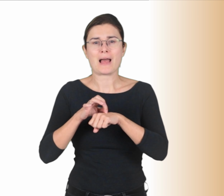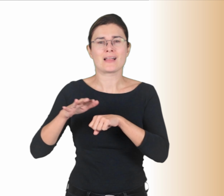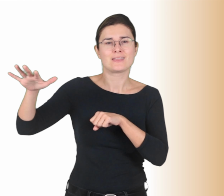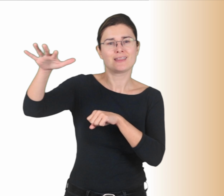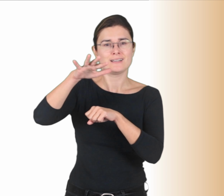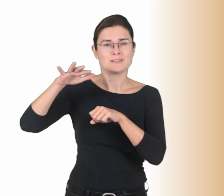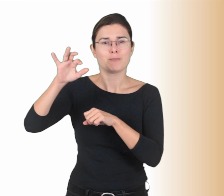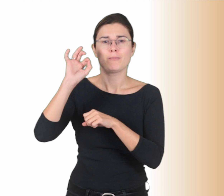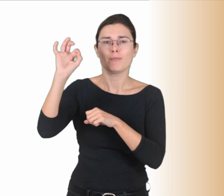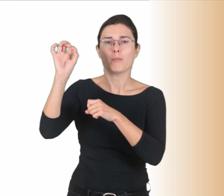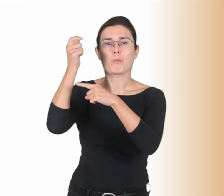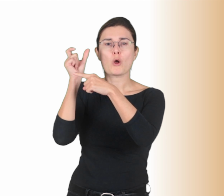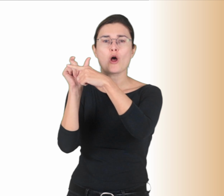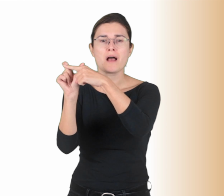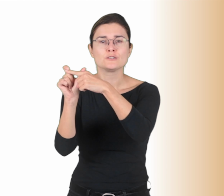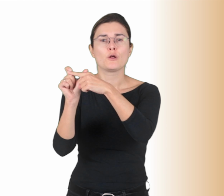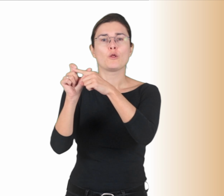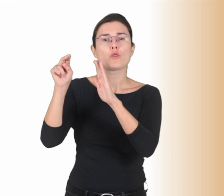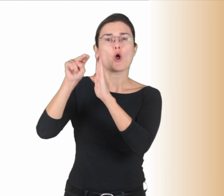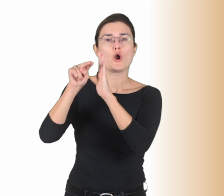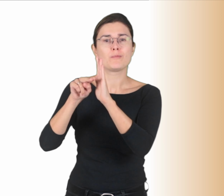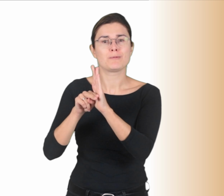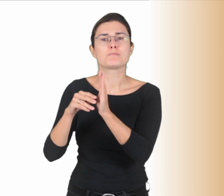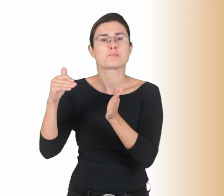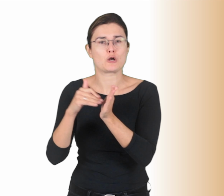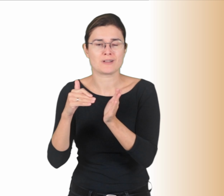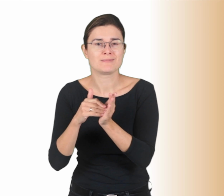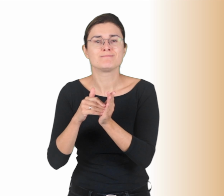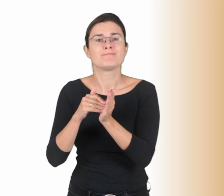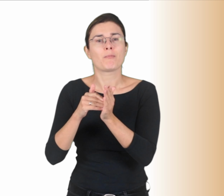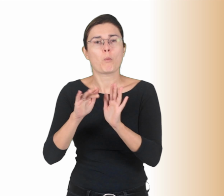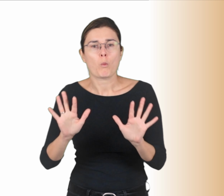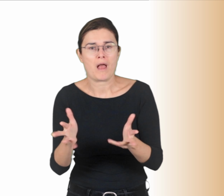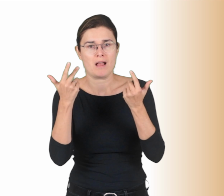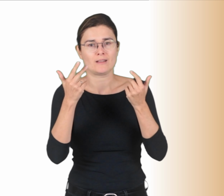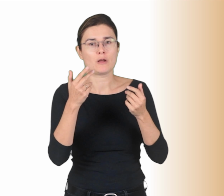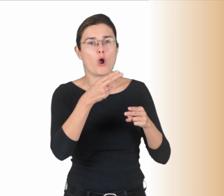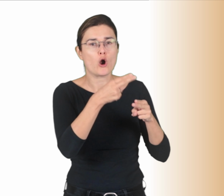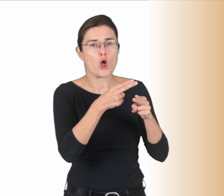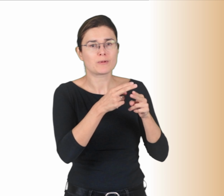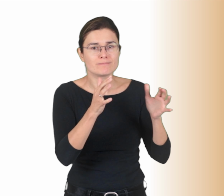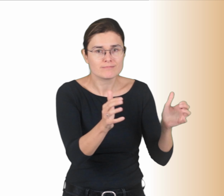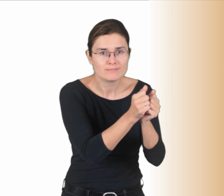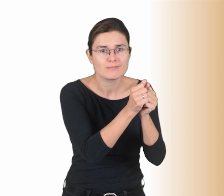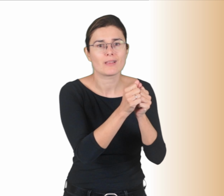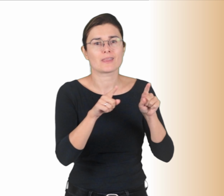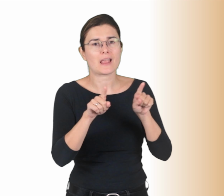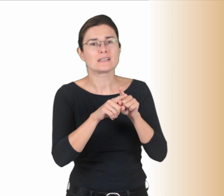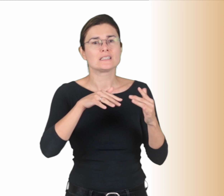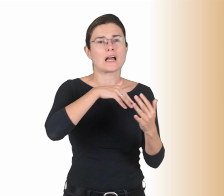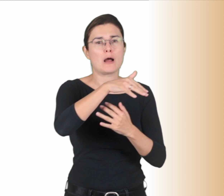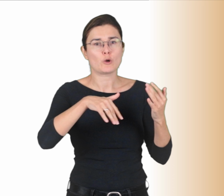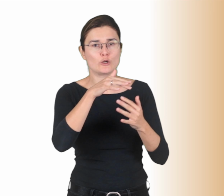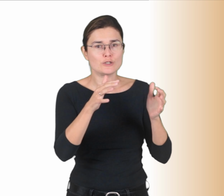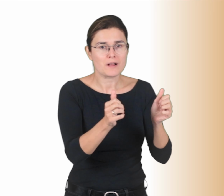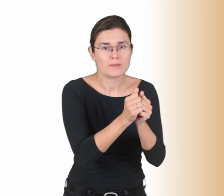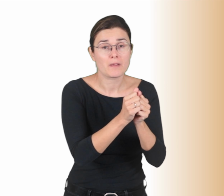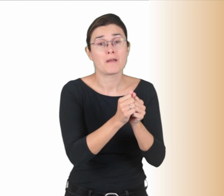Medycyna potrzebuje pojęcia normy do diagnozowania chorób czy zaburzeń,